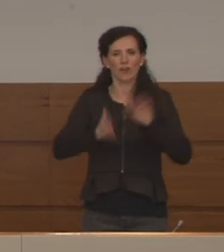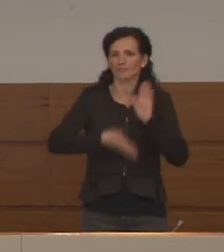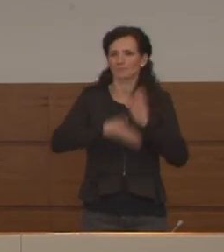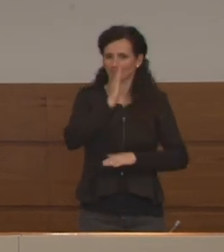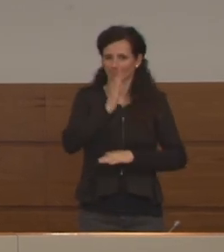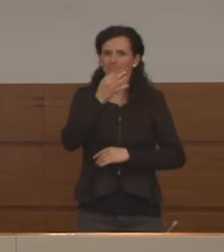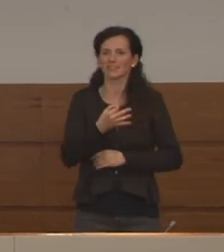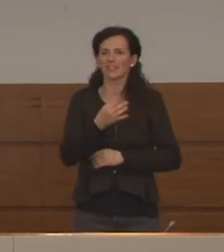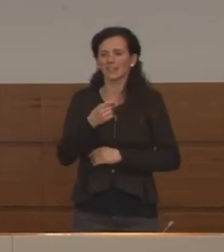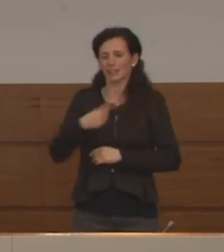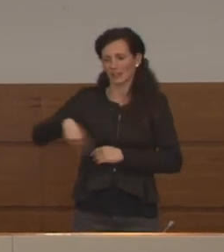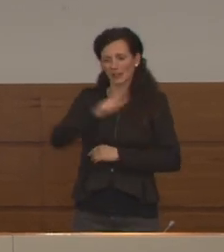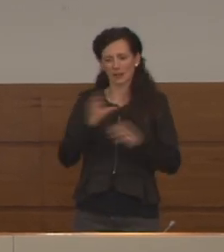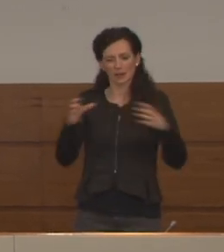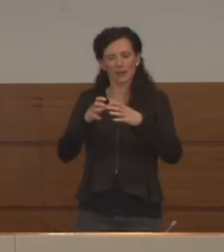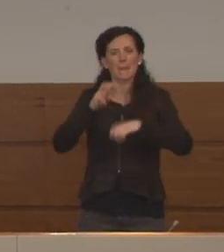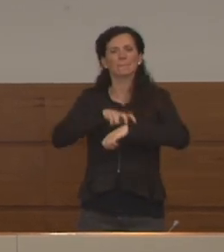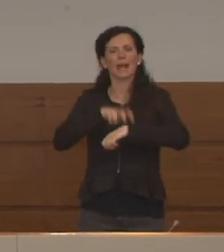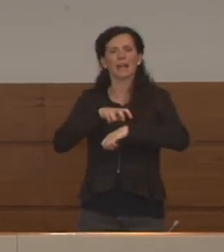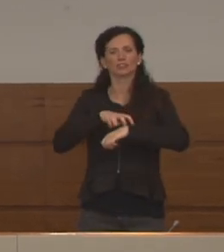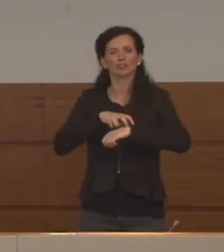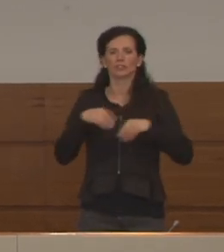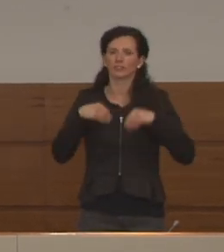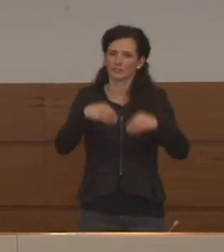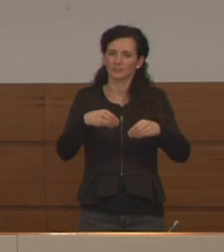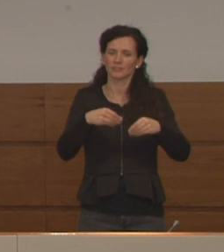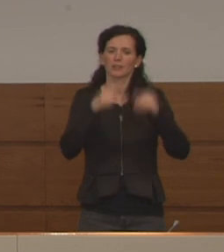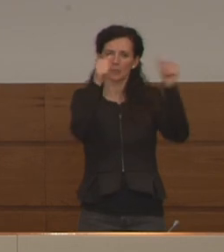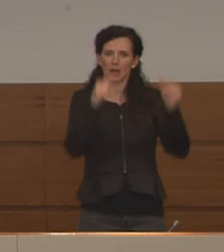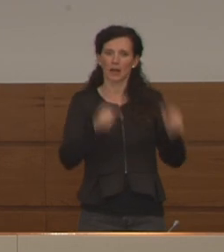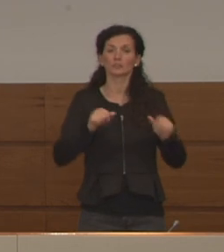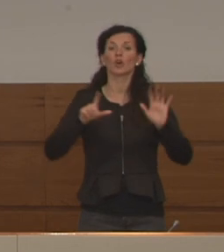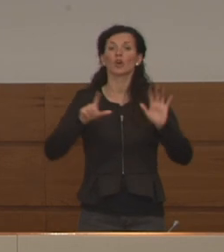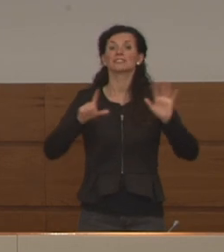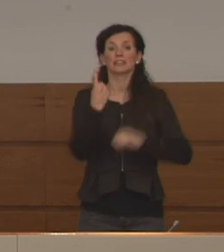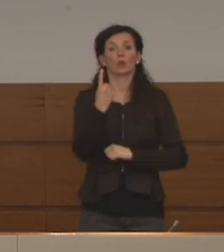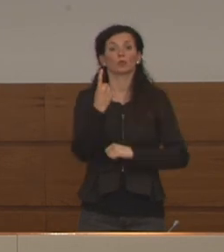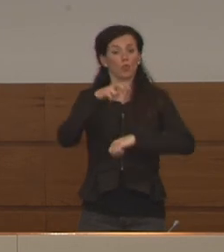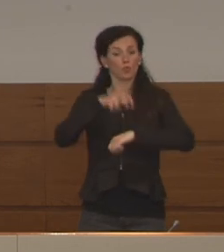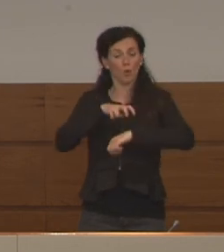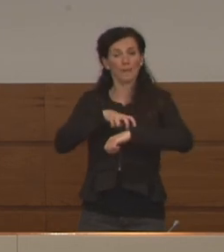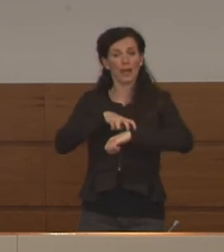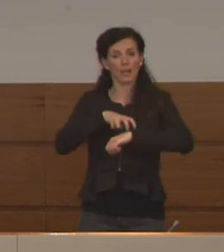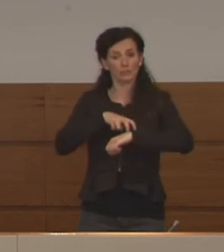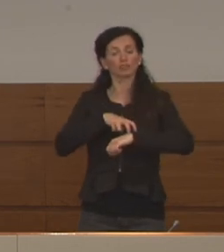bando per formare la task force. Saranno 71 i medici che saranno impiegati nelle